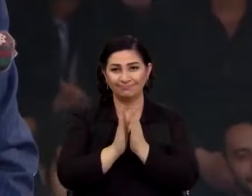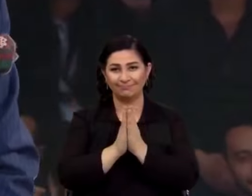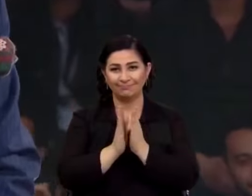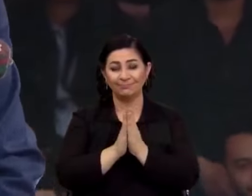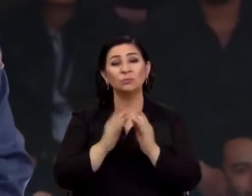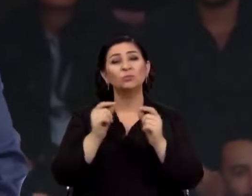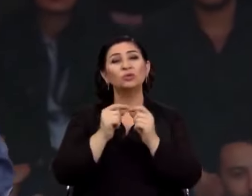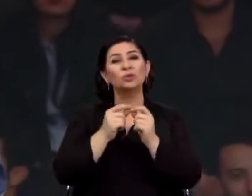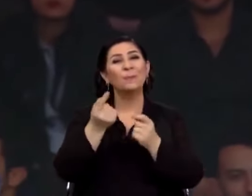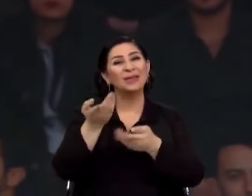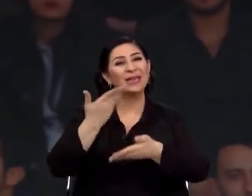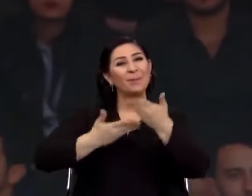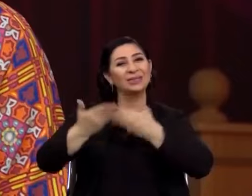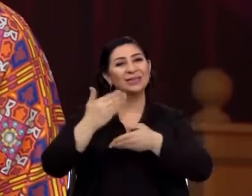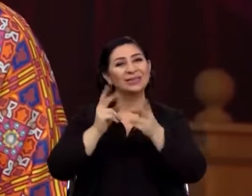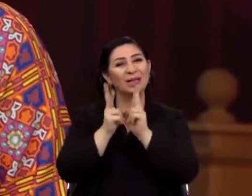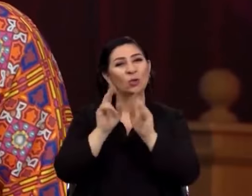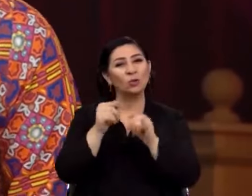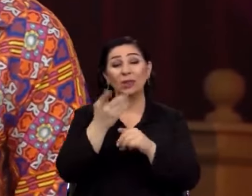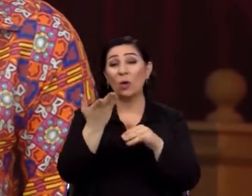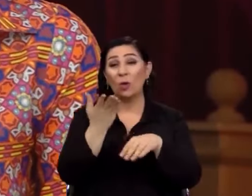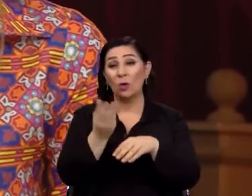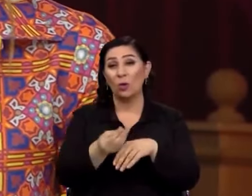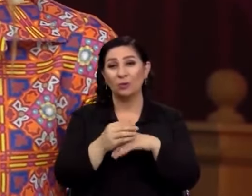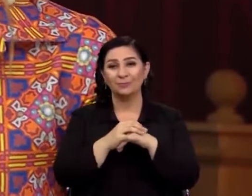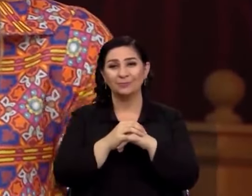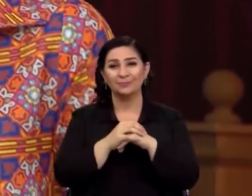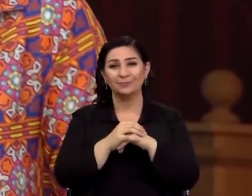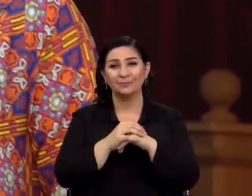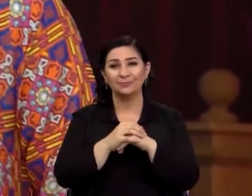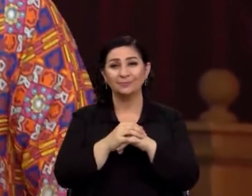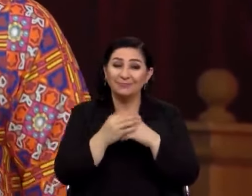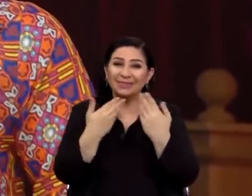altınd bahset oyundan ne oluyor Eee bahsedeyim